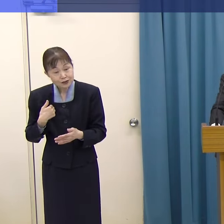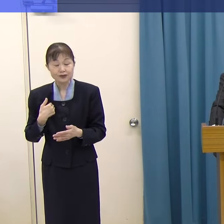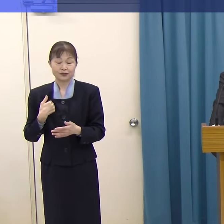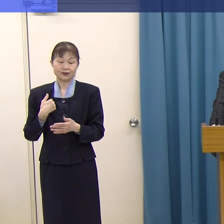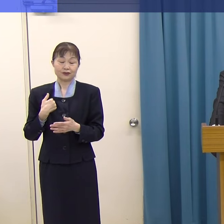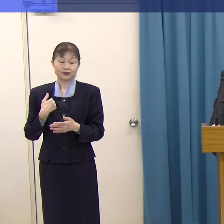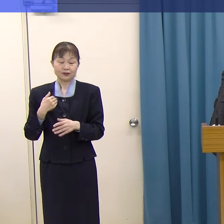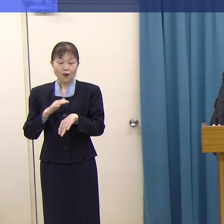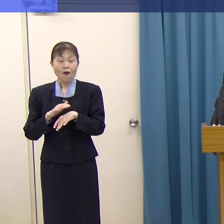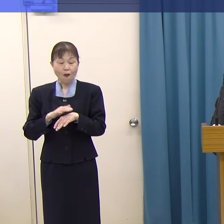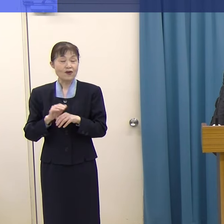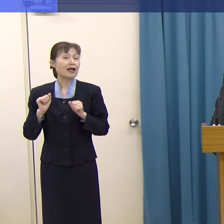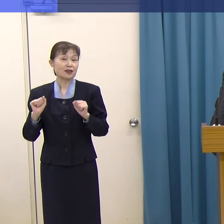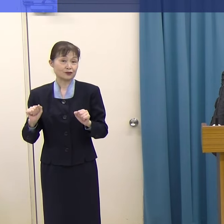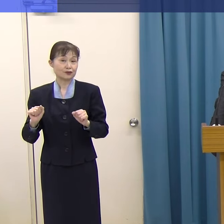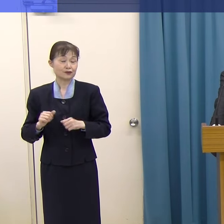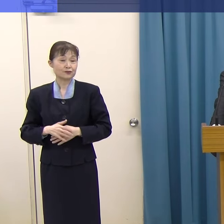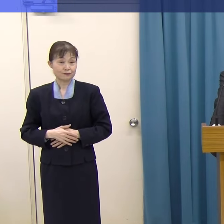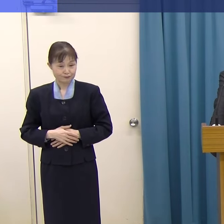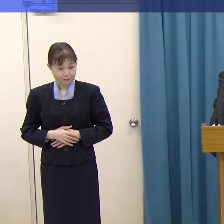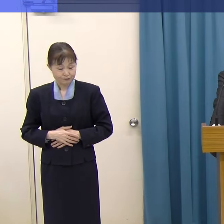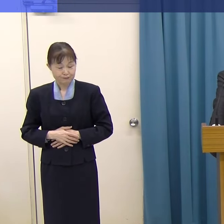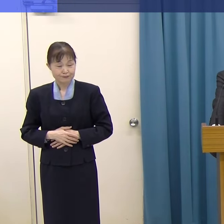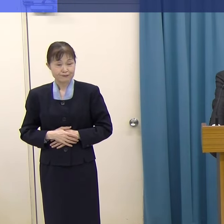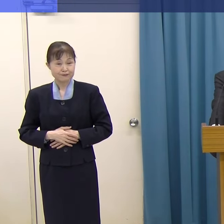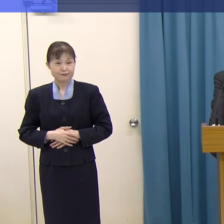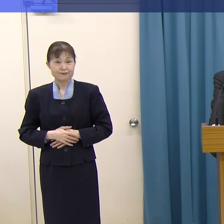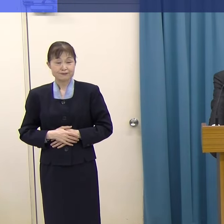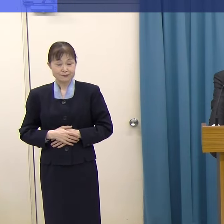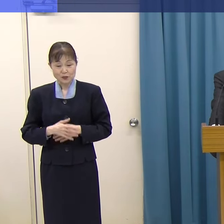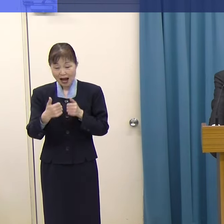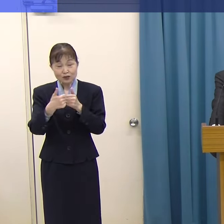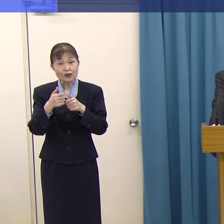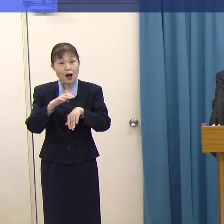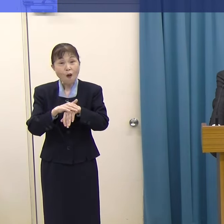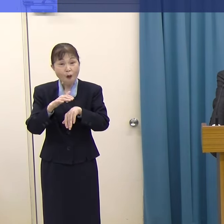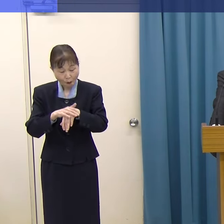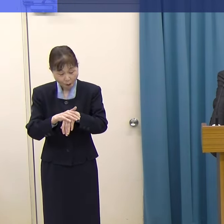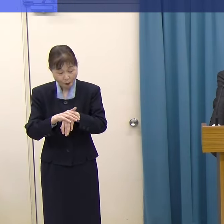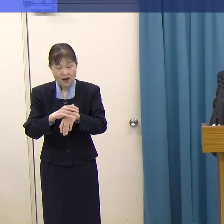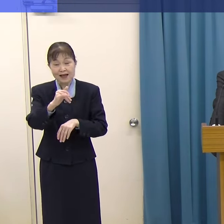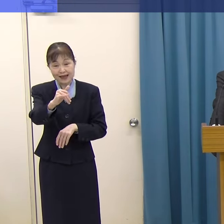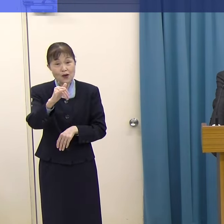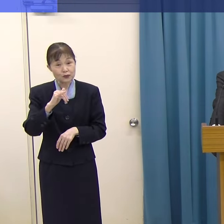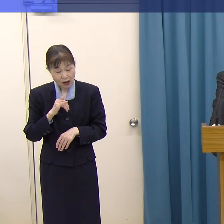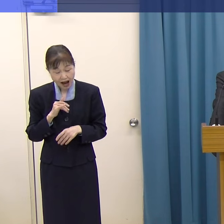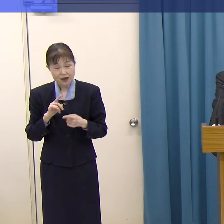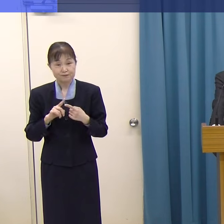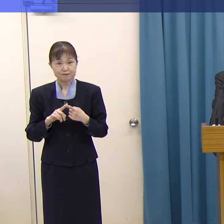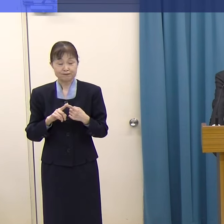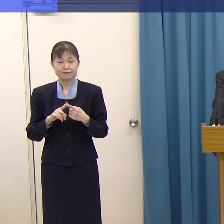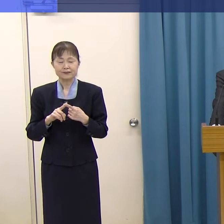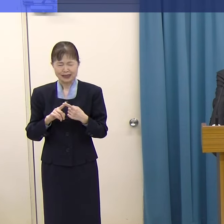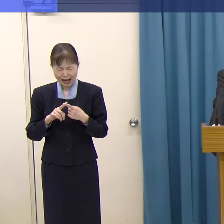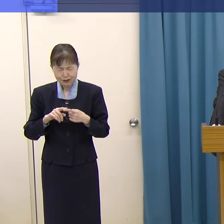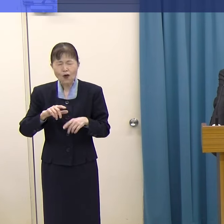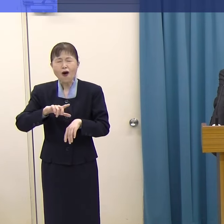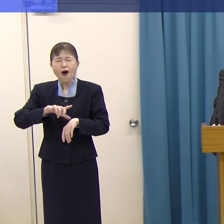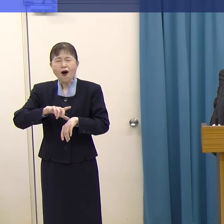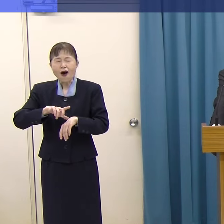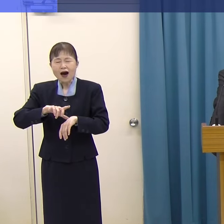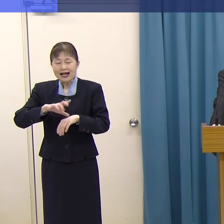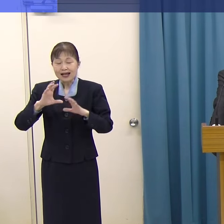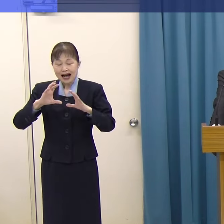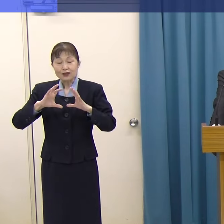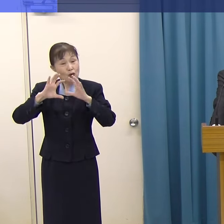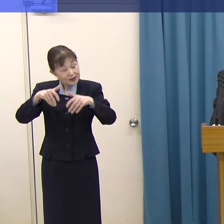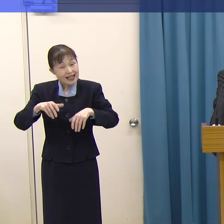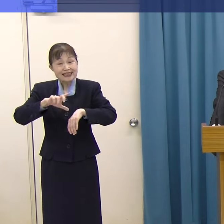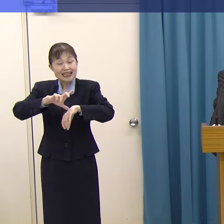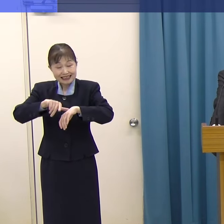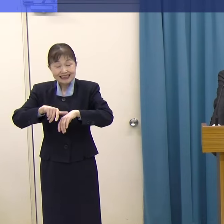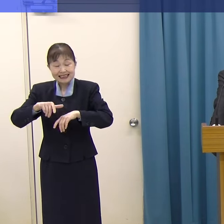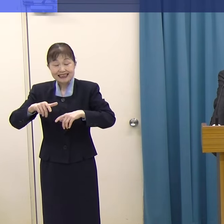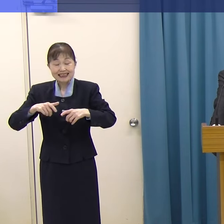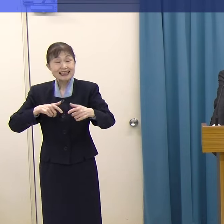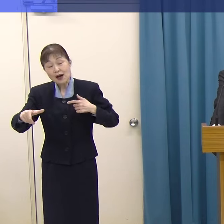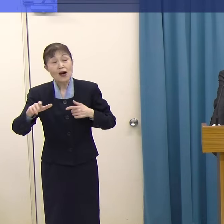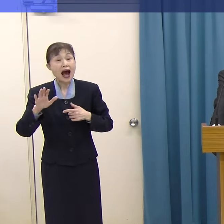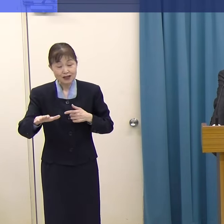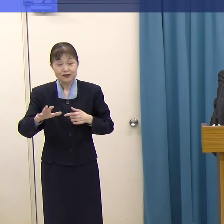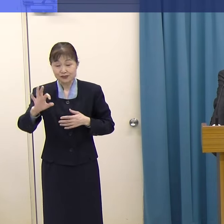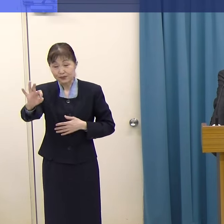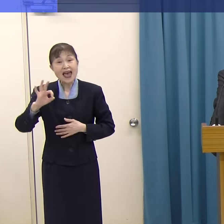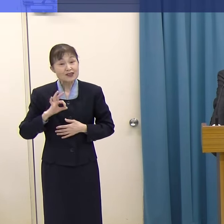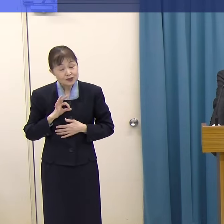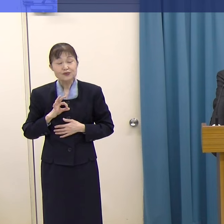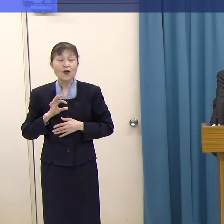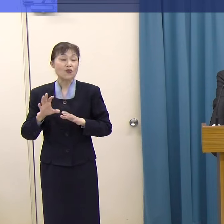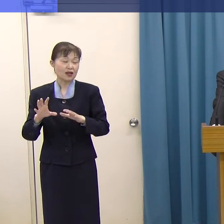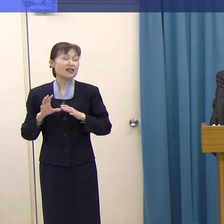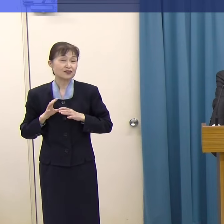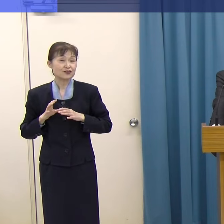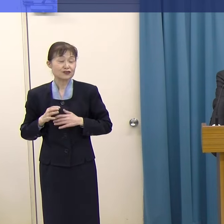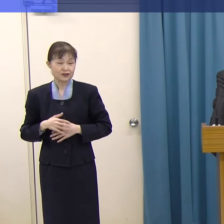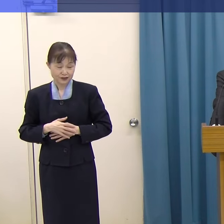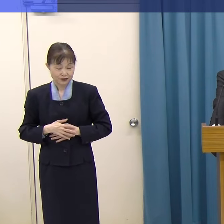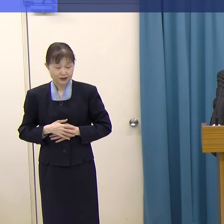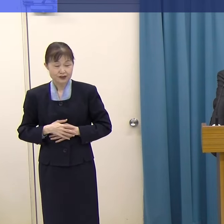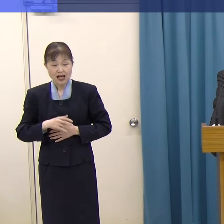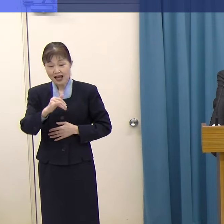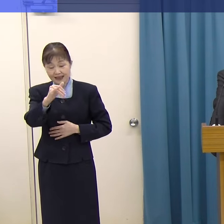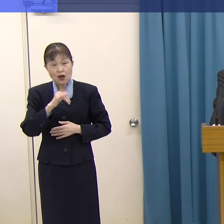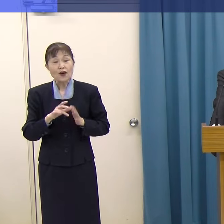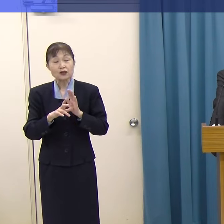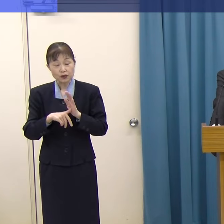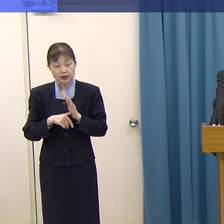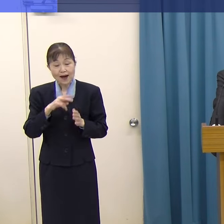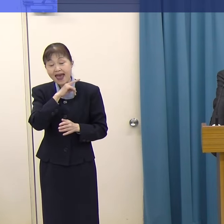相談ですが、電話はもちろん受け付けます。時差もございますので、メールでの受け付けも行います。電話は英語で対応させていただく。